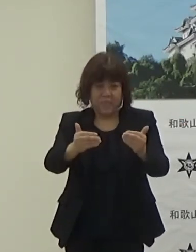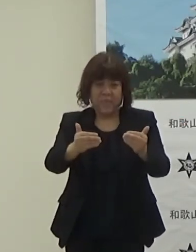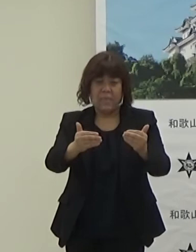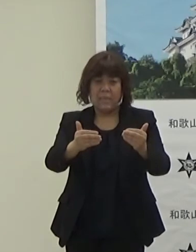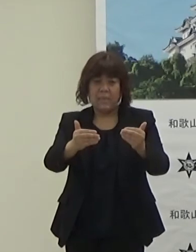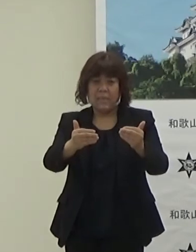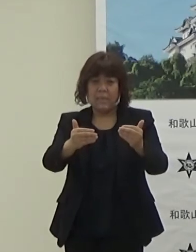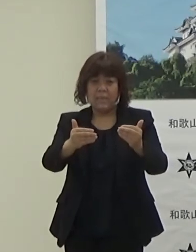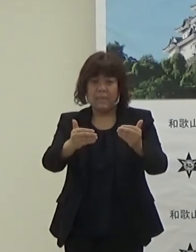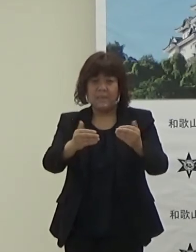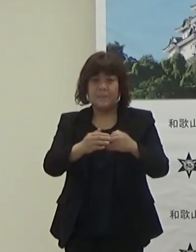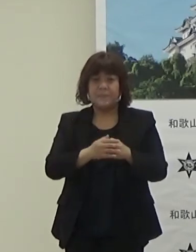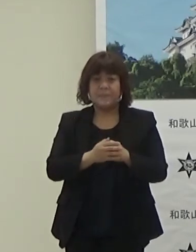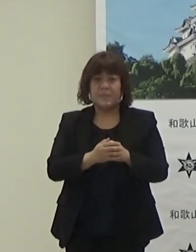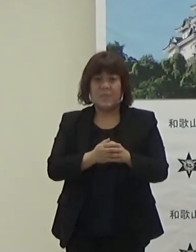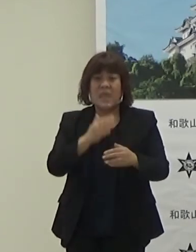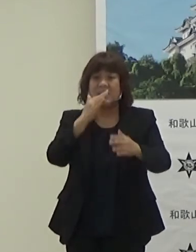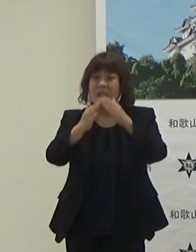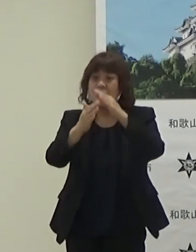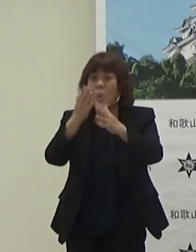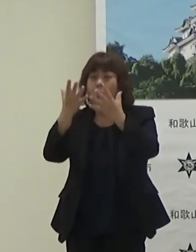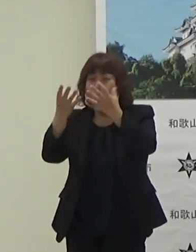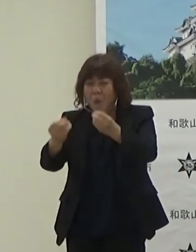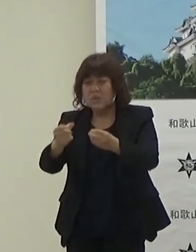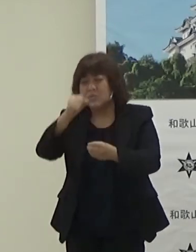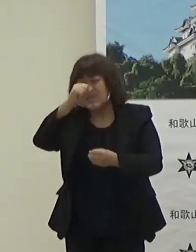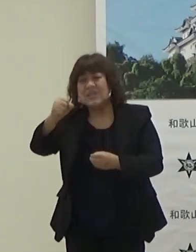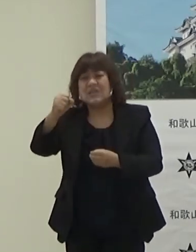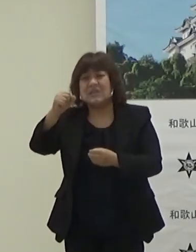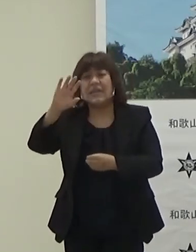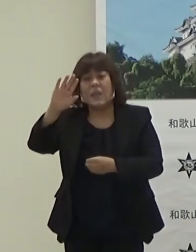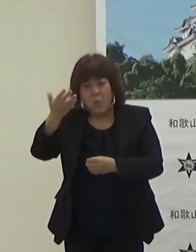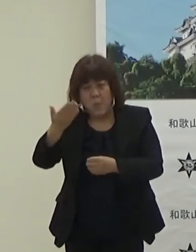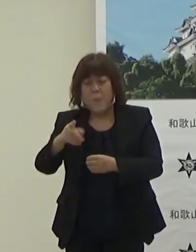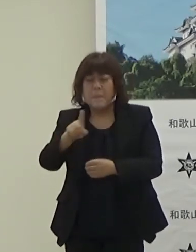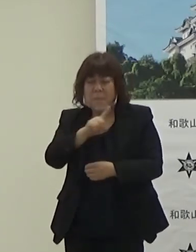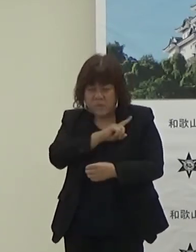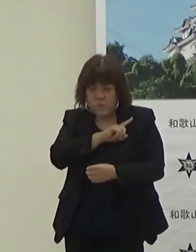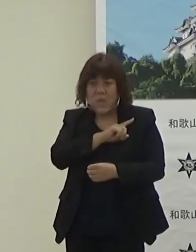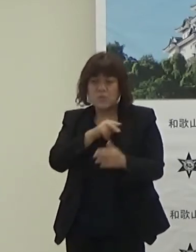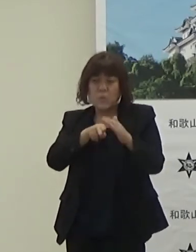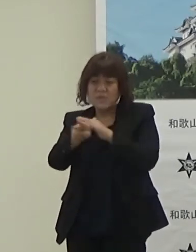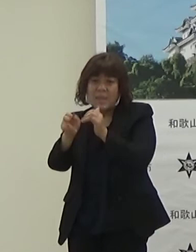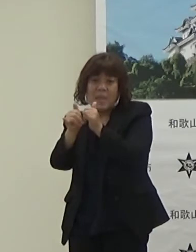戦争が終わるのが一番いいんですけども、まずそうした難民の方をしっかりと